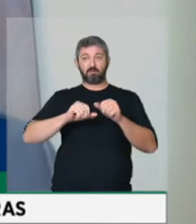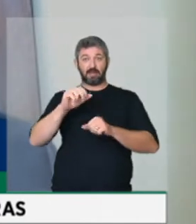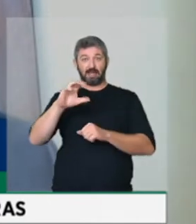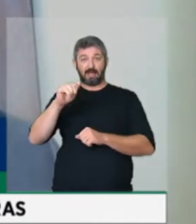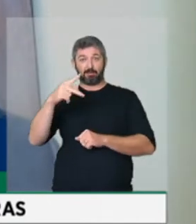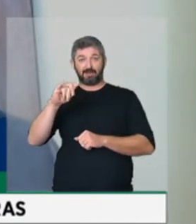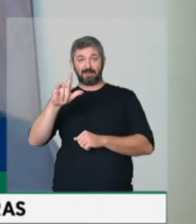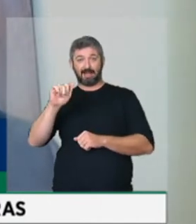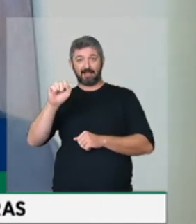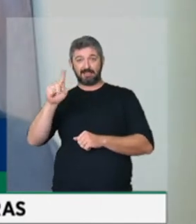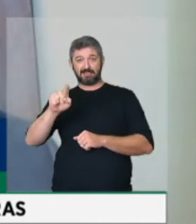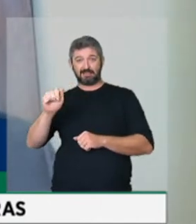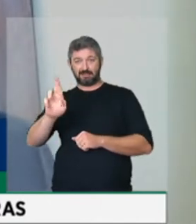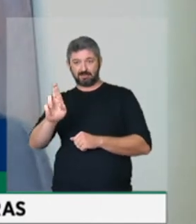PAÍS, A CAPITALIZAÇÃO DA ELETROBRAS CHEGANDO MAIS